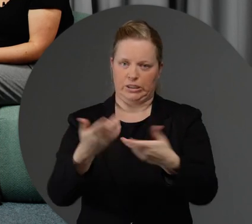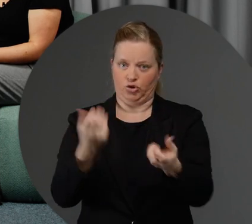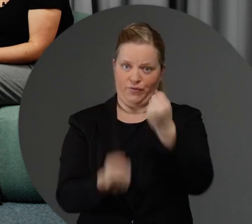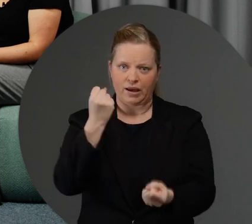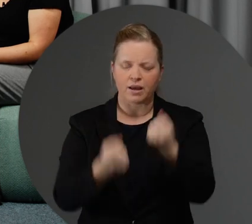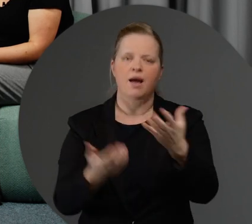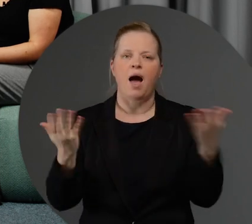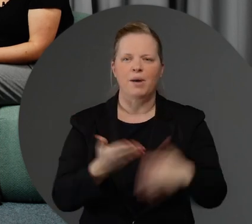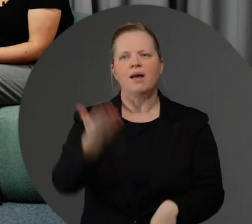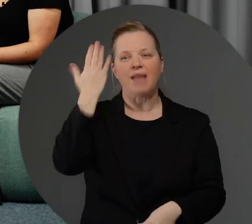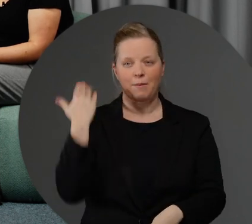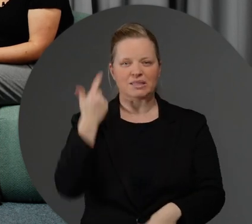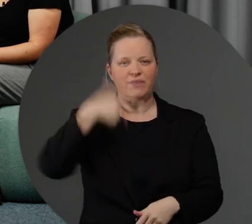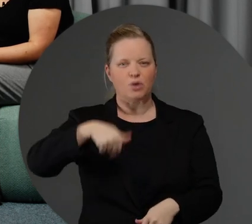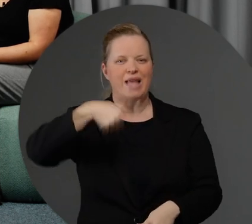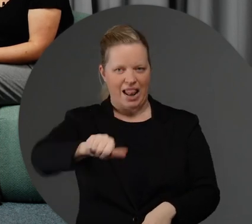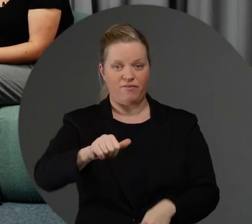verbessert im Vergleich zu dem, wo ich begonnen habe, 2011.